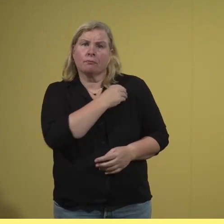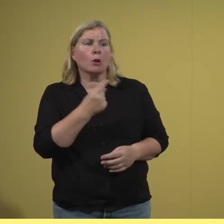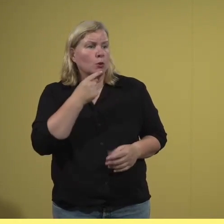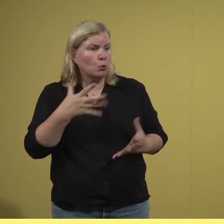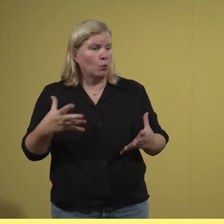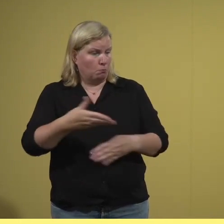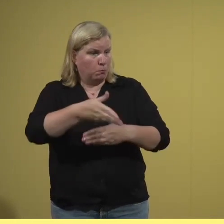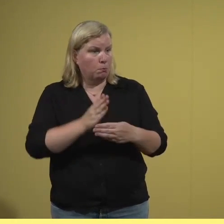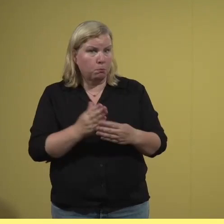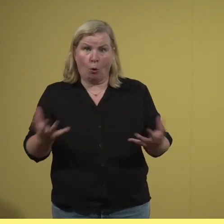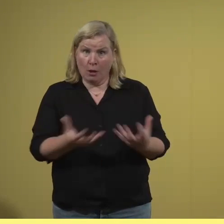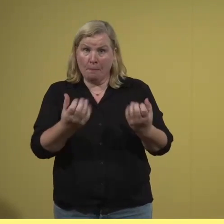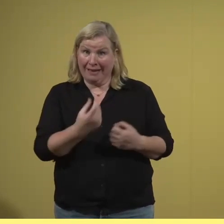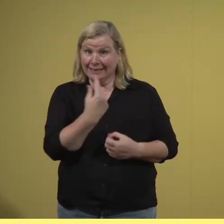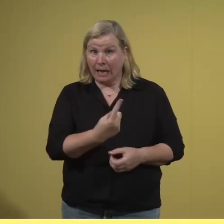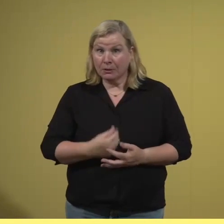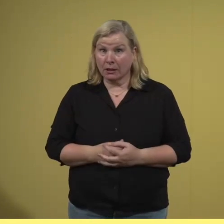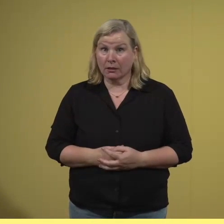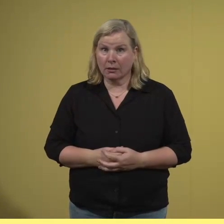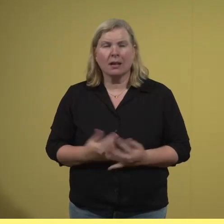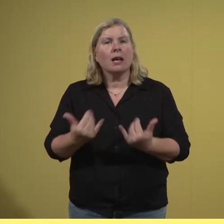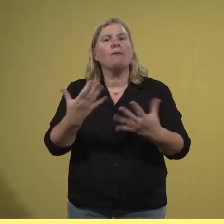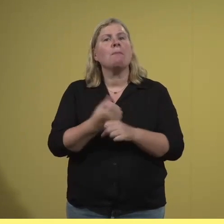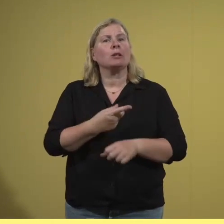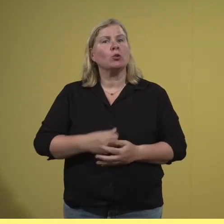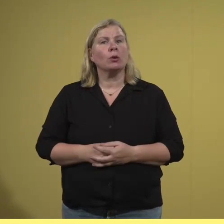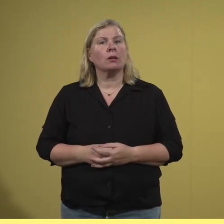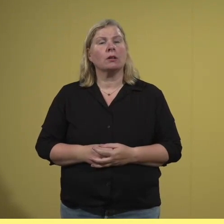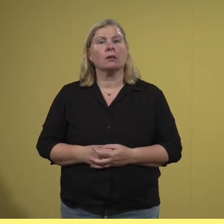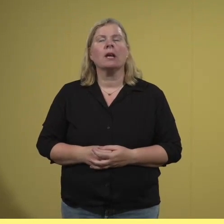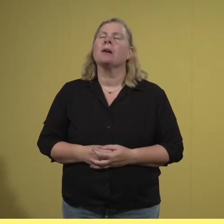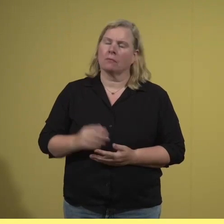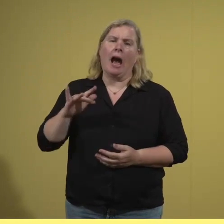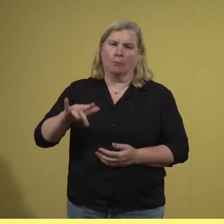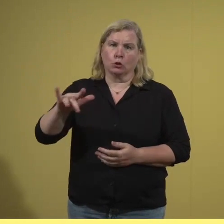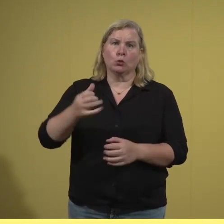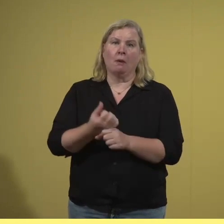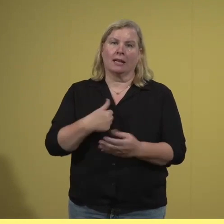du backst deine Brote und deine Brötchen immer selbst. Wie machst du das denn? Ab und zu.